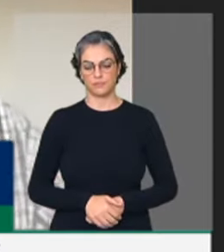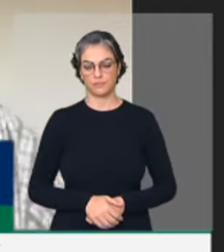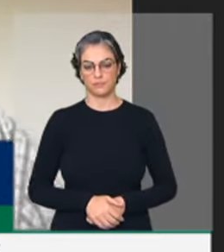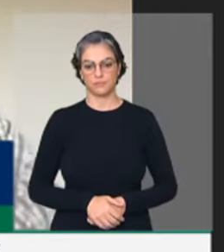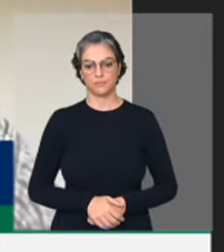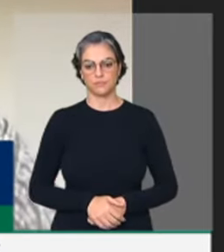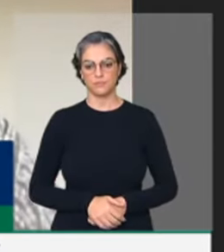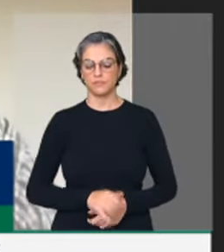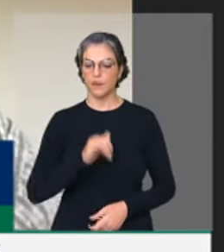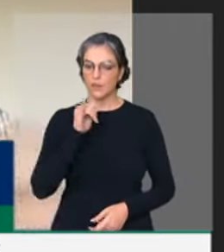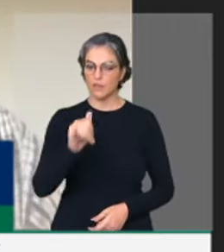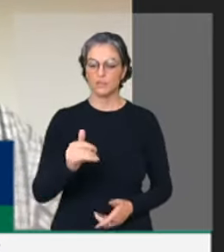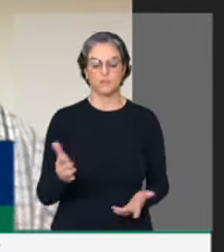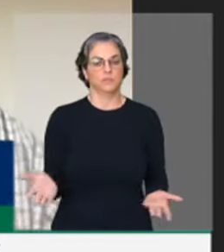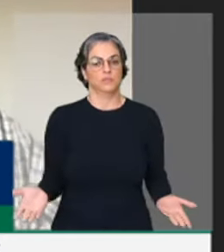DEPUTADA TALÍRIA, A LEGISLAÇÃO JÁ PERMITE QUE A